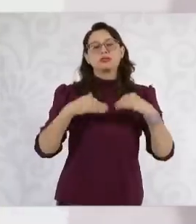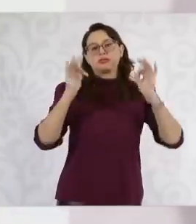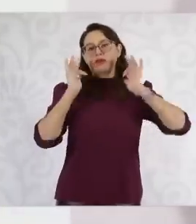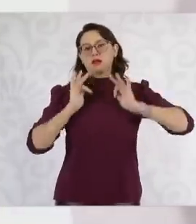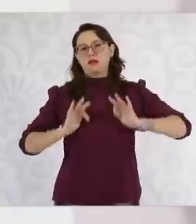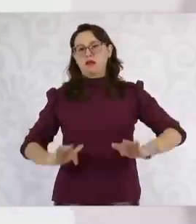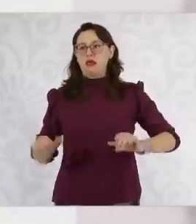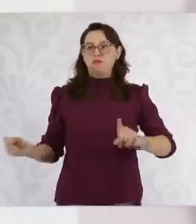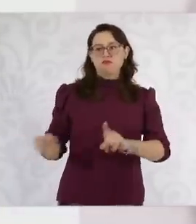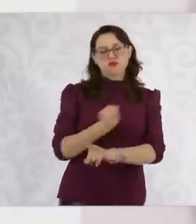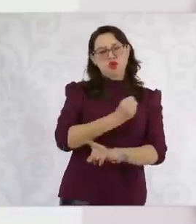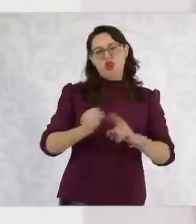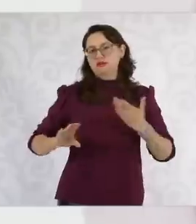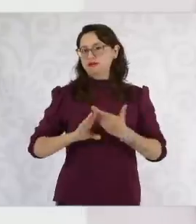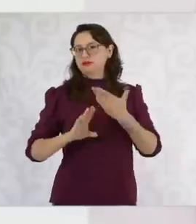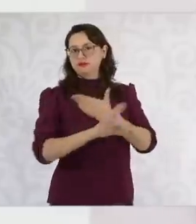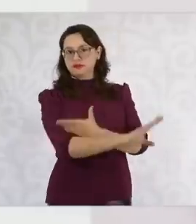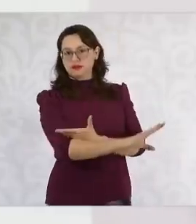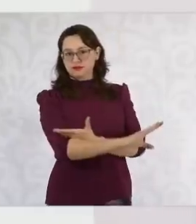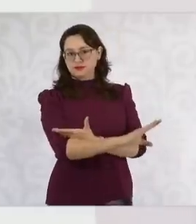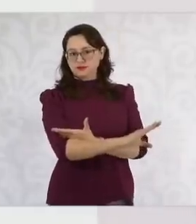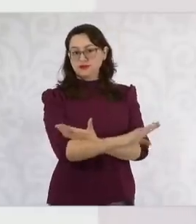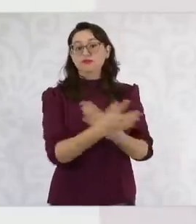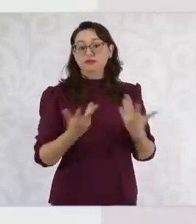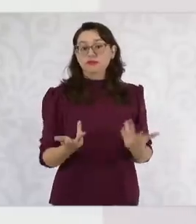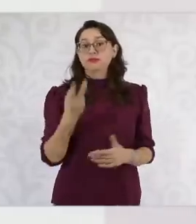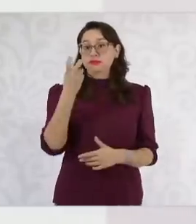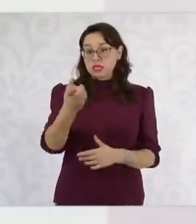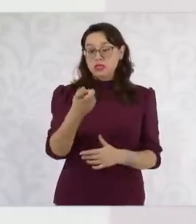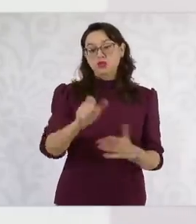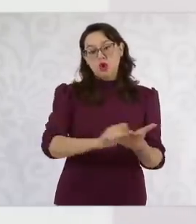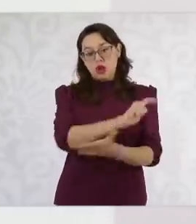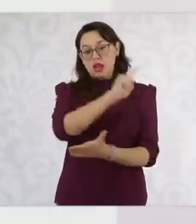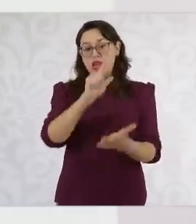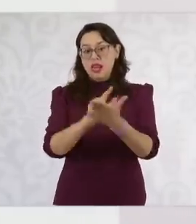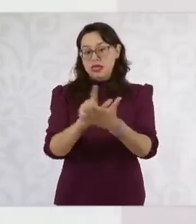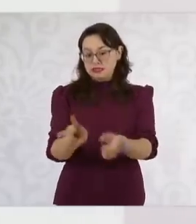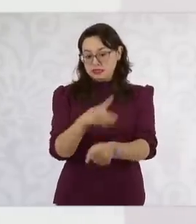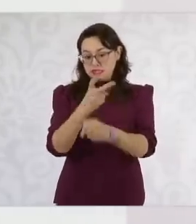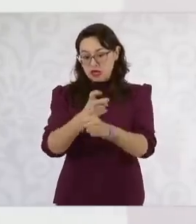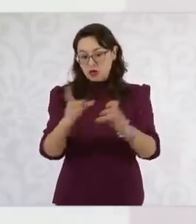de modificaciones a las leyes secundarias y se está trabajando en coordinación con todos los